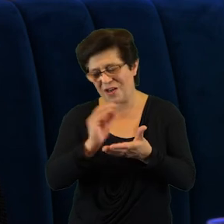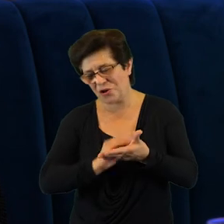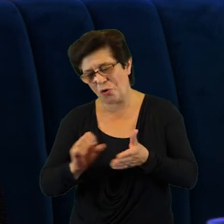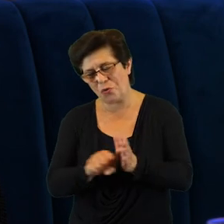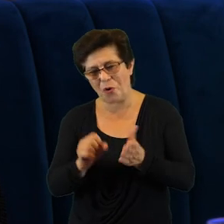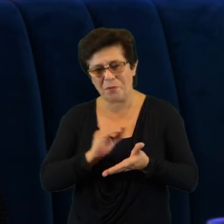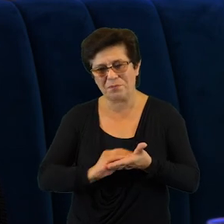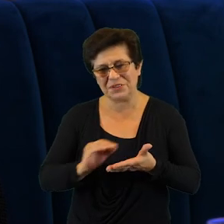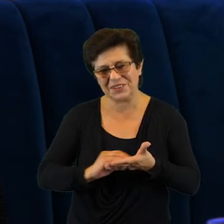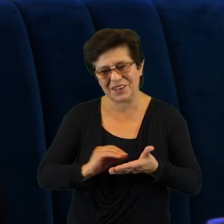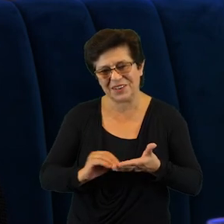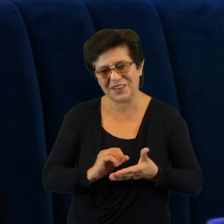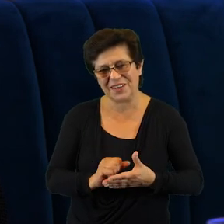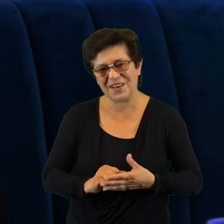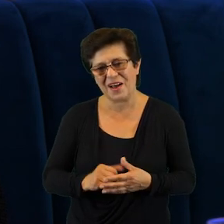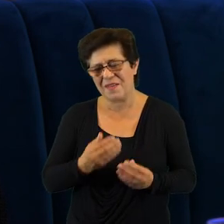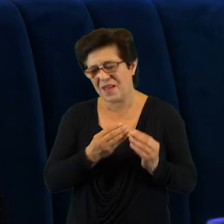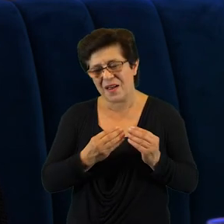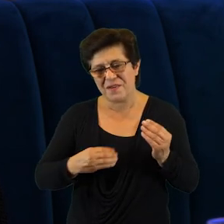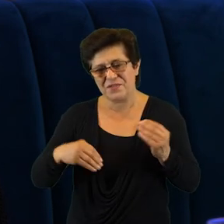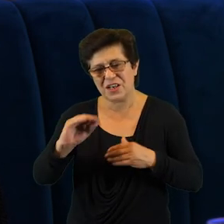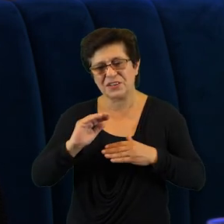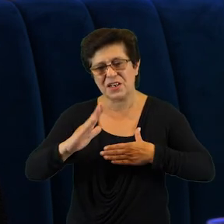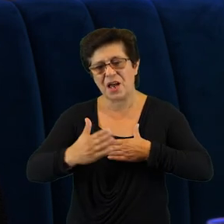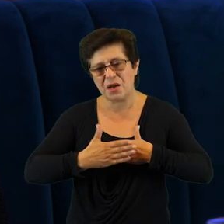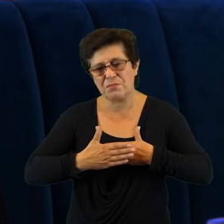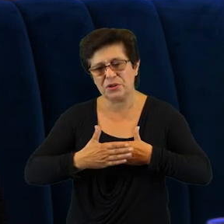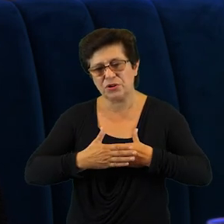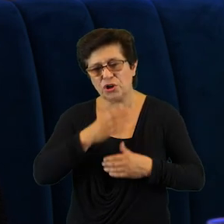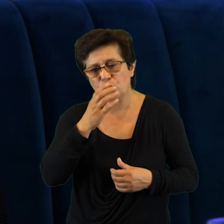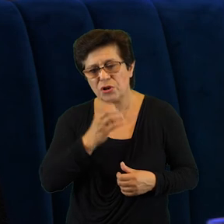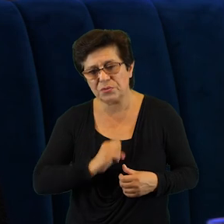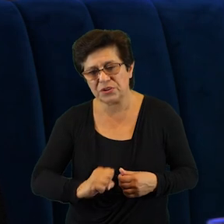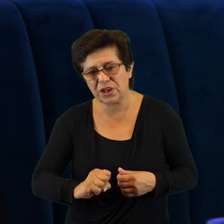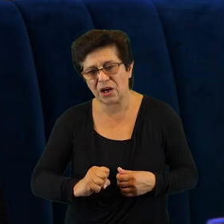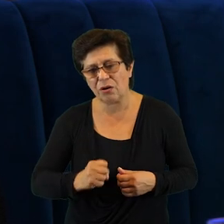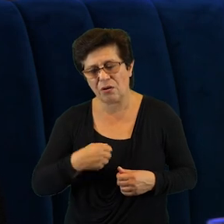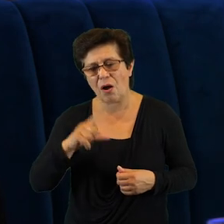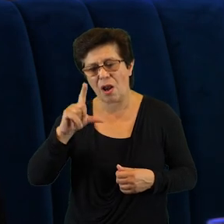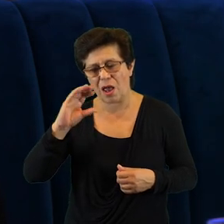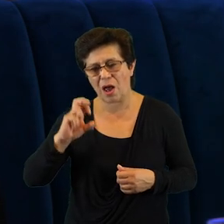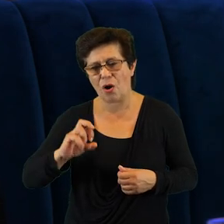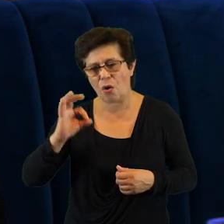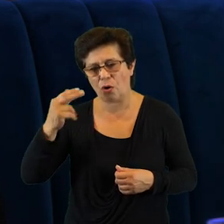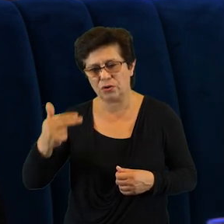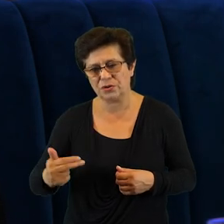Natomiast najwięcej, najbliżej Słonimski był właśnie z Lechoniem. To też trochę wiązało się z tym,